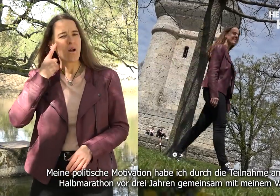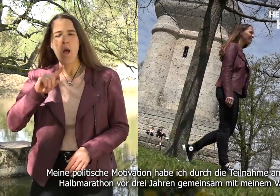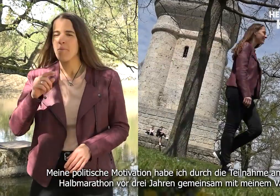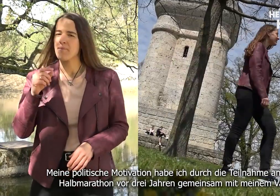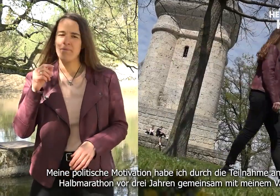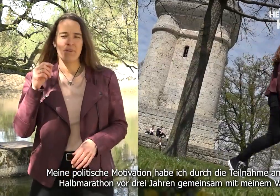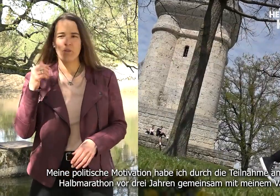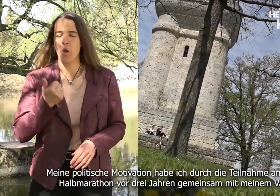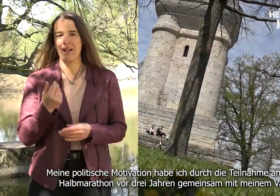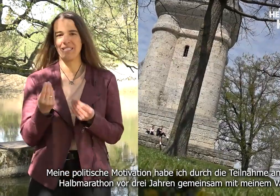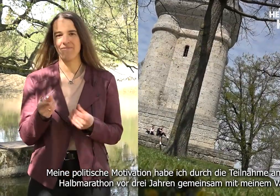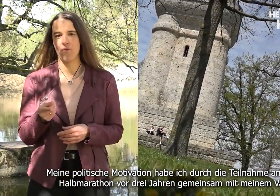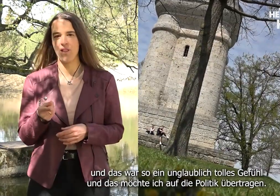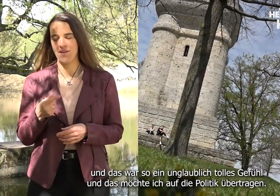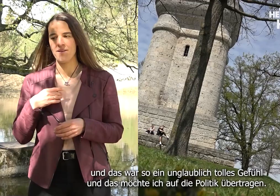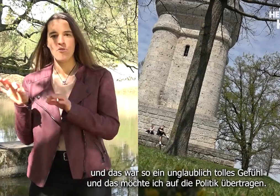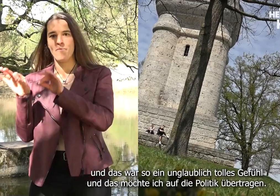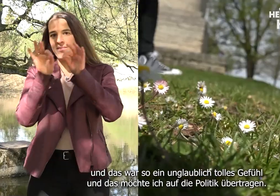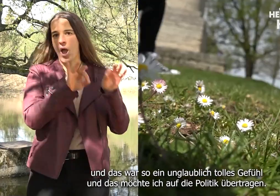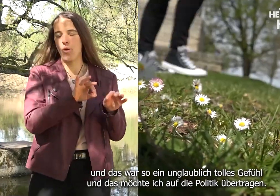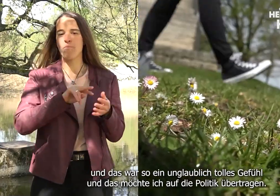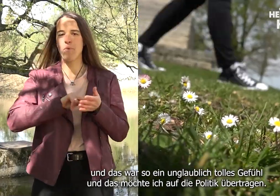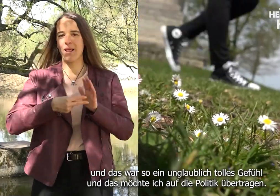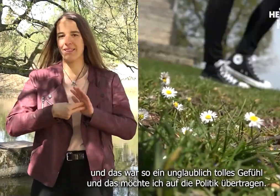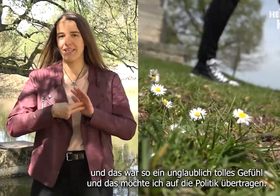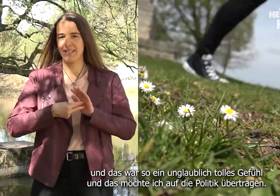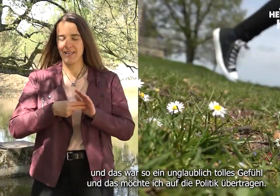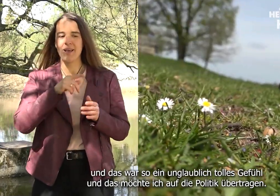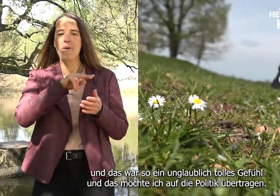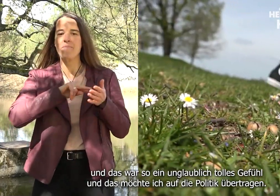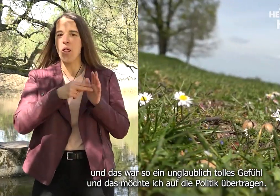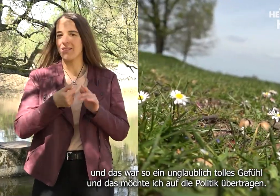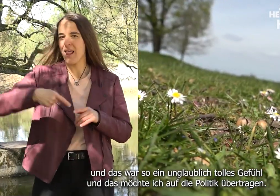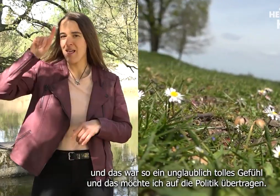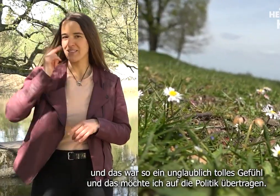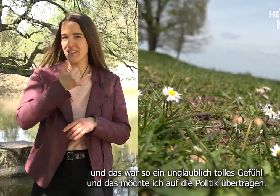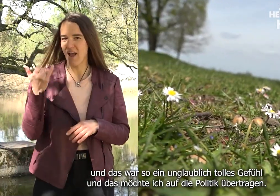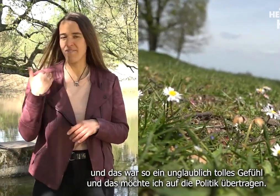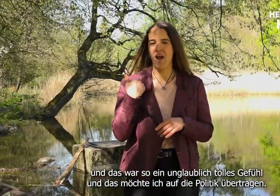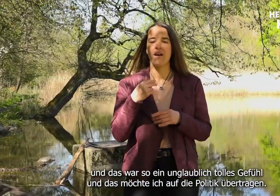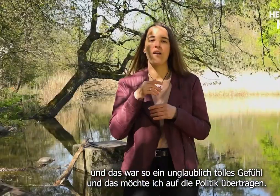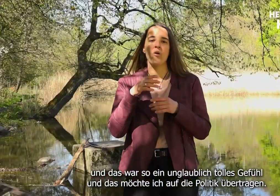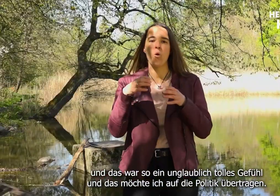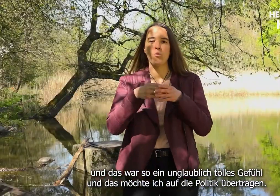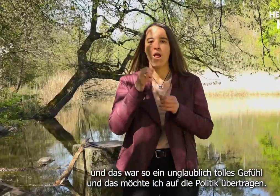jahren gemeinsam mit meinem vater und das war so ein unglaublich tolles gefühl und das möchte ich auf die politik